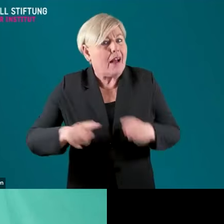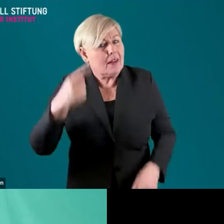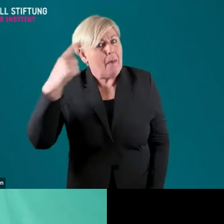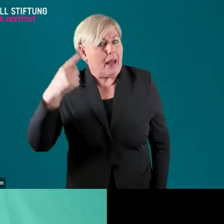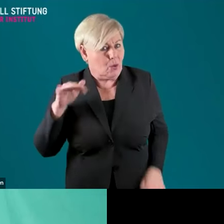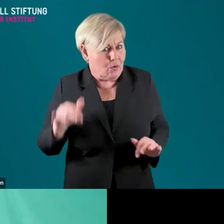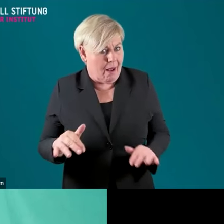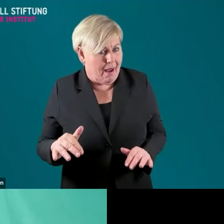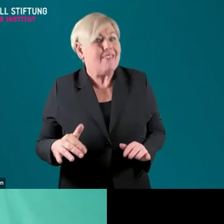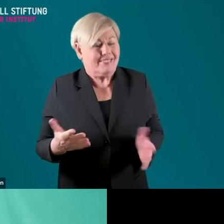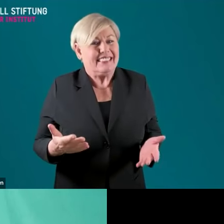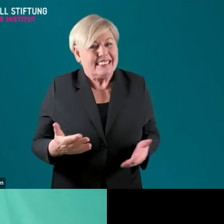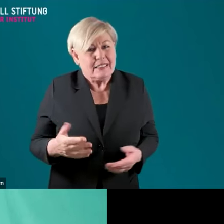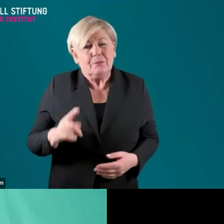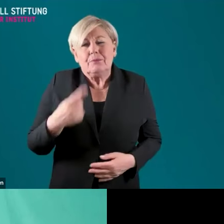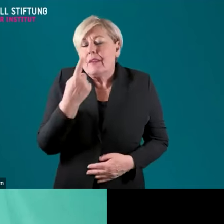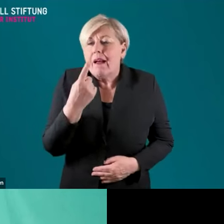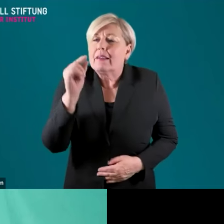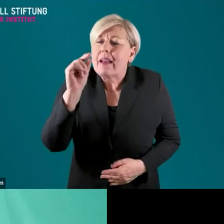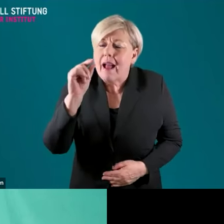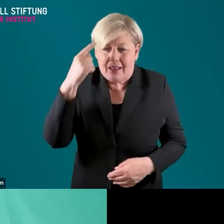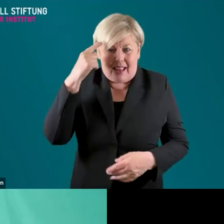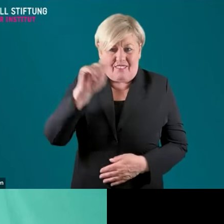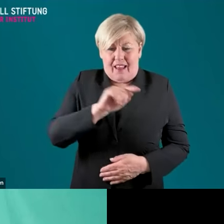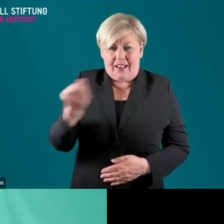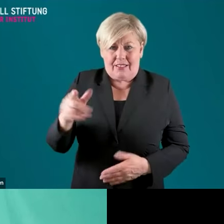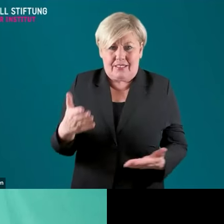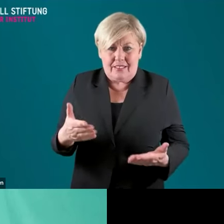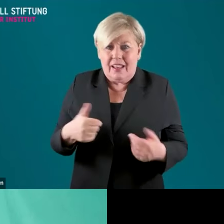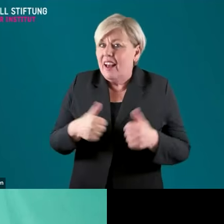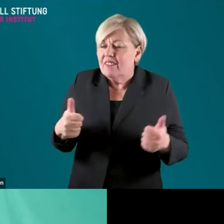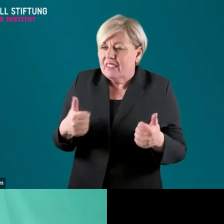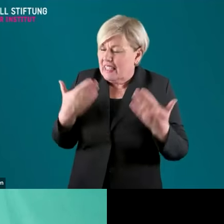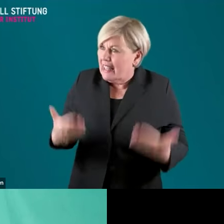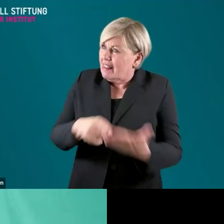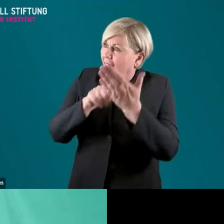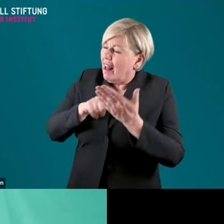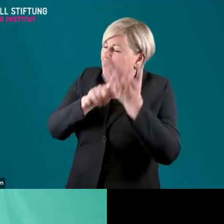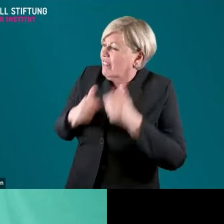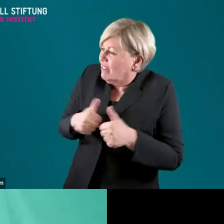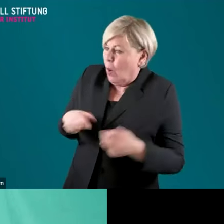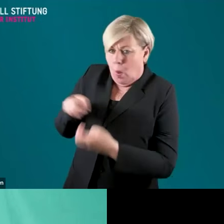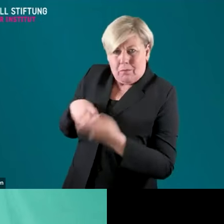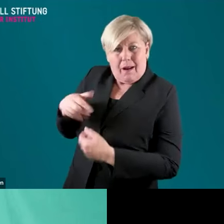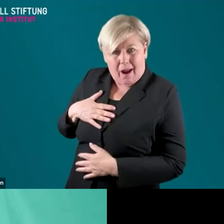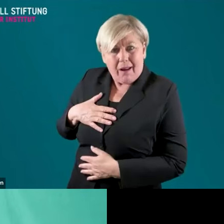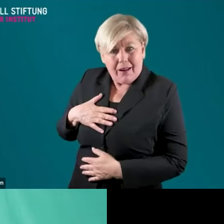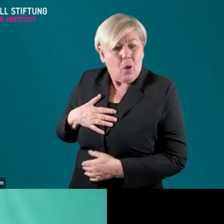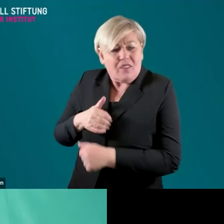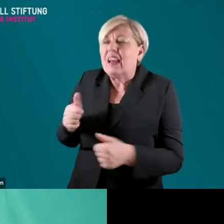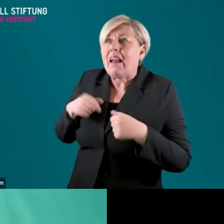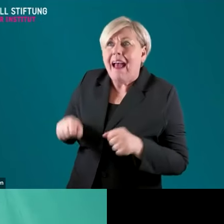Das wäre ein kleiner Hinweis darauf, wie mit solchen Narrativen vielleicht umzugehen ist und wie wir da was gegen tun können.